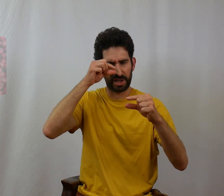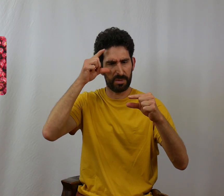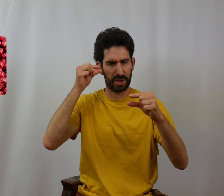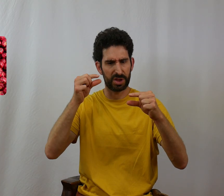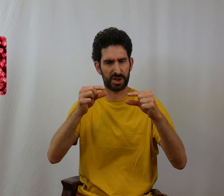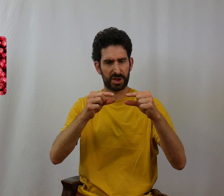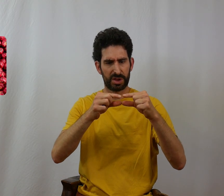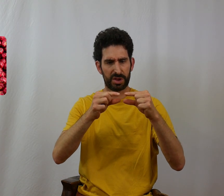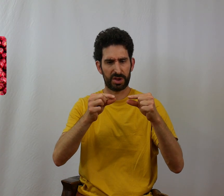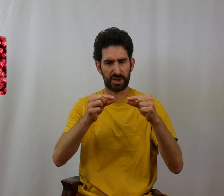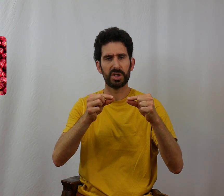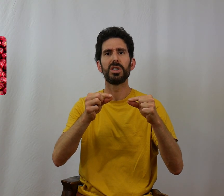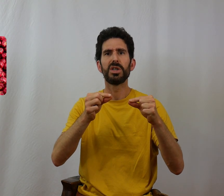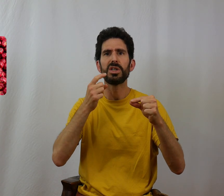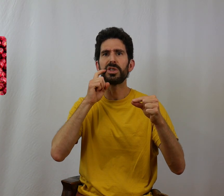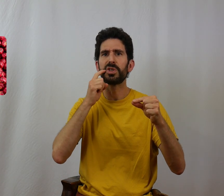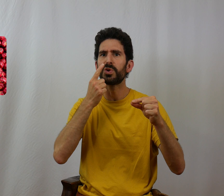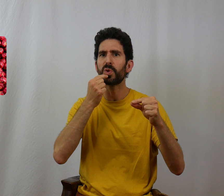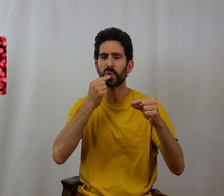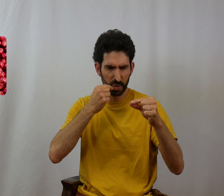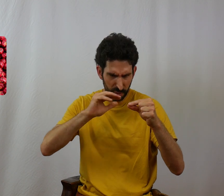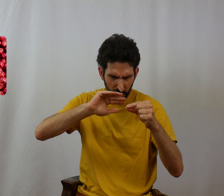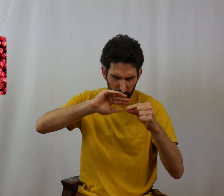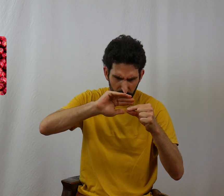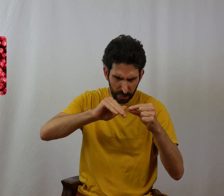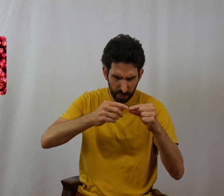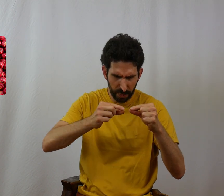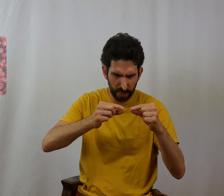Tiens, une amande enrobée de sucre rouge.